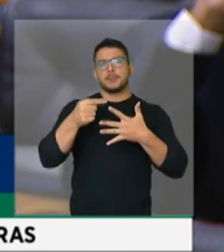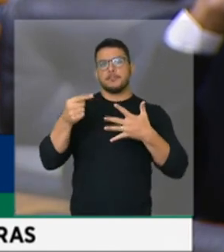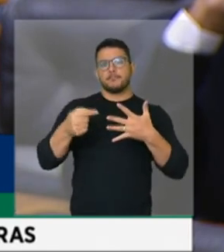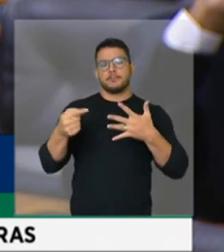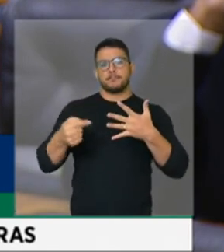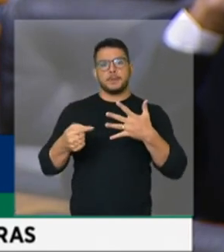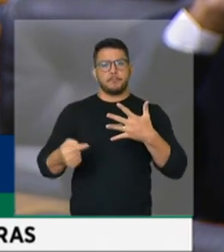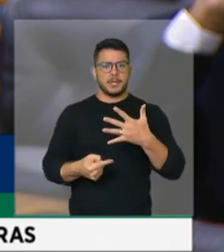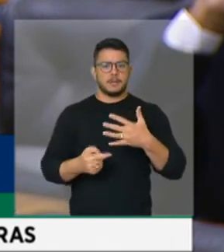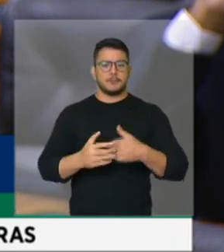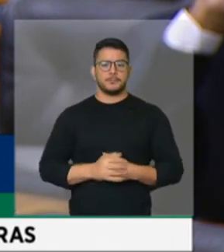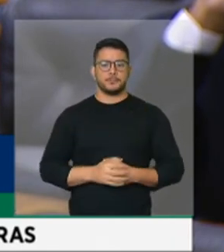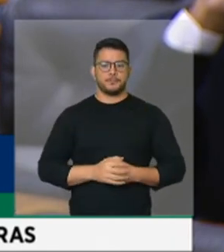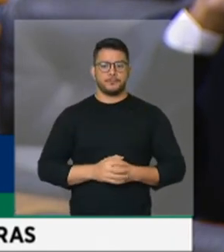DEBATE UM A UM TODAS ELAS. DESDE PEGAR TUDO QUE ESTAVA